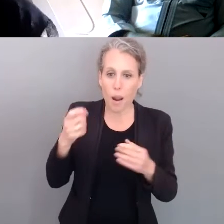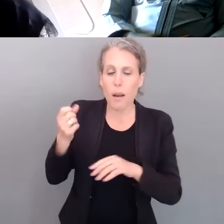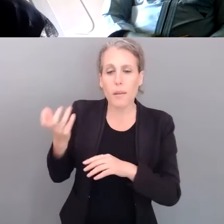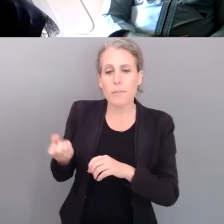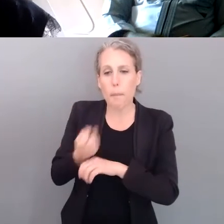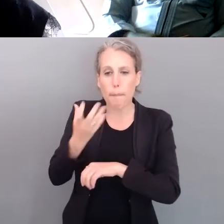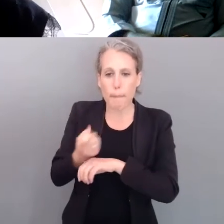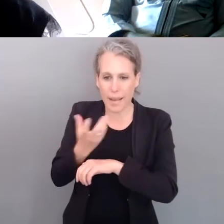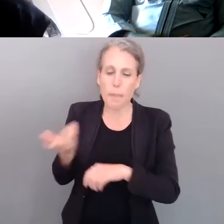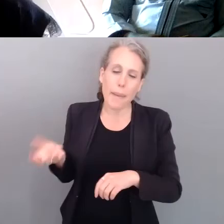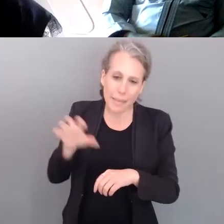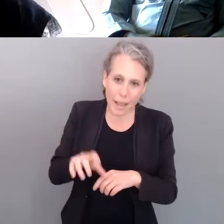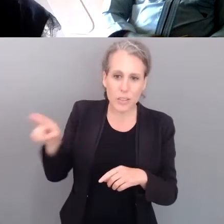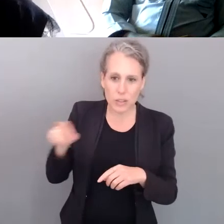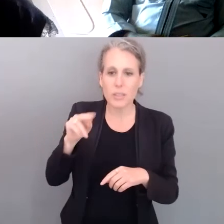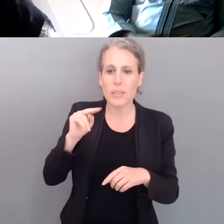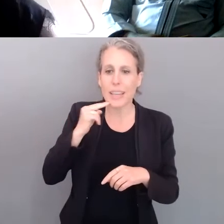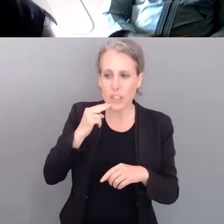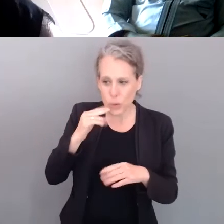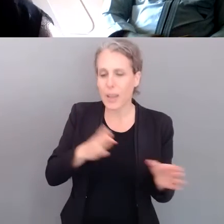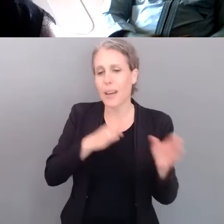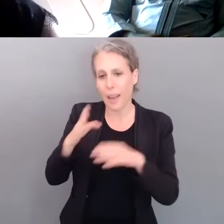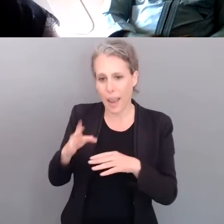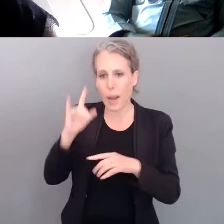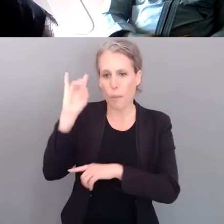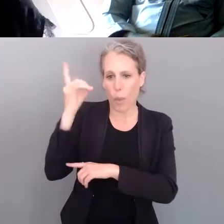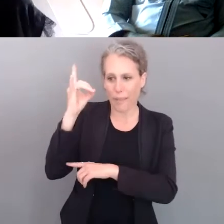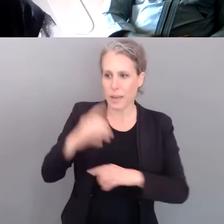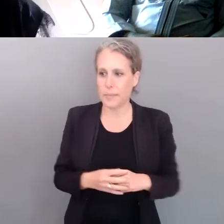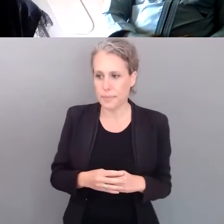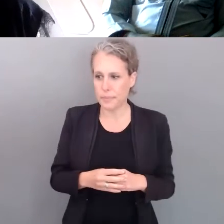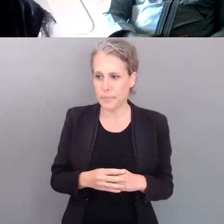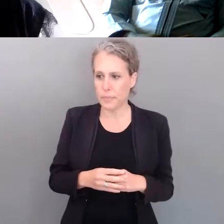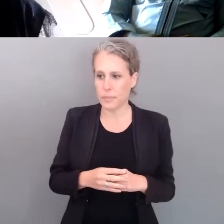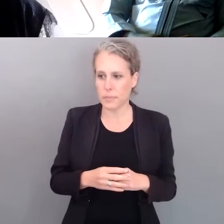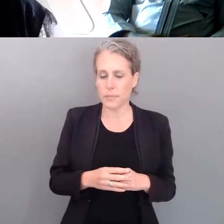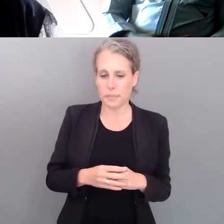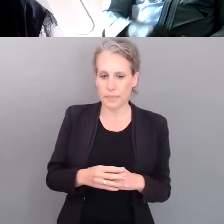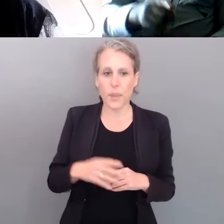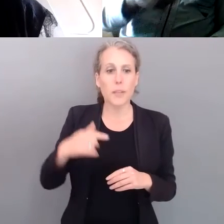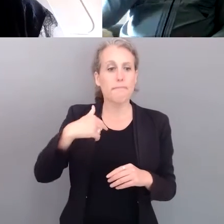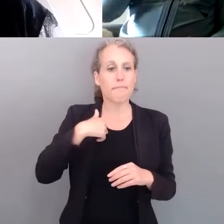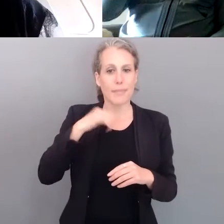COVID-19, en Bangladesh, Bolivia y Nigeria. Mi nombre es Elizabeth Lockwood y soy de CBM global, y